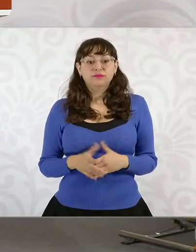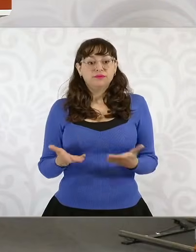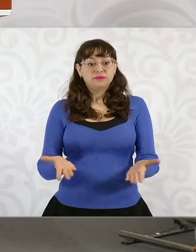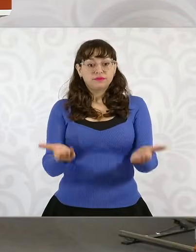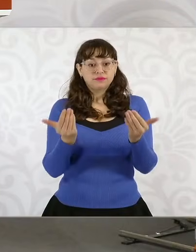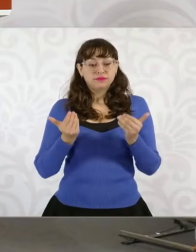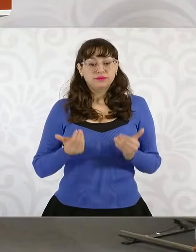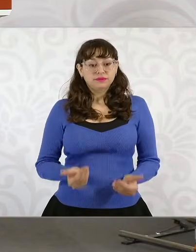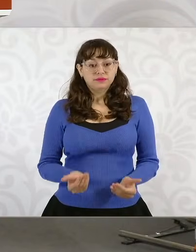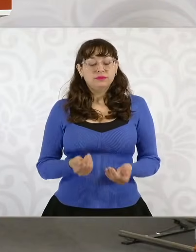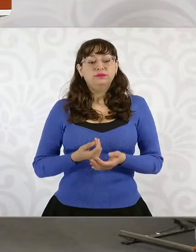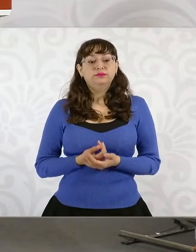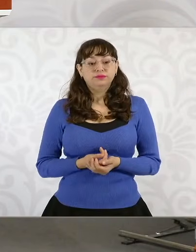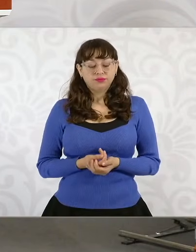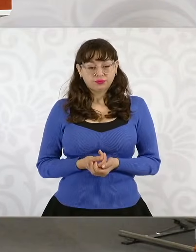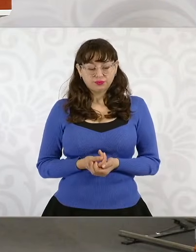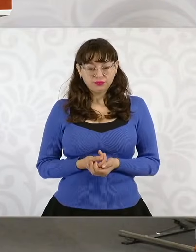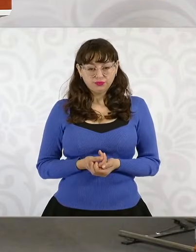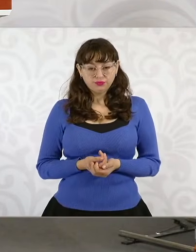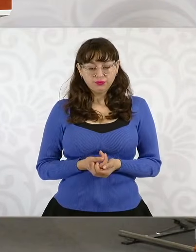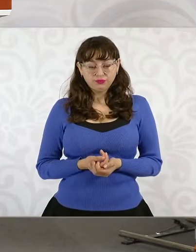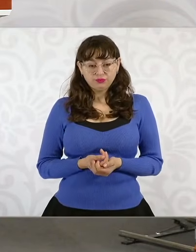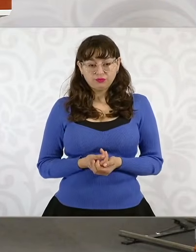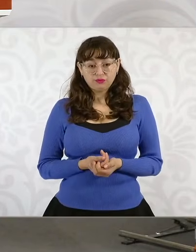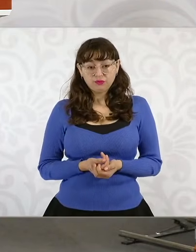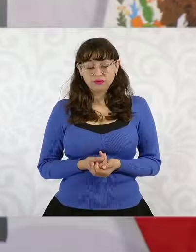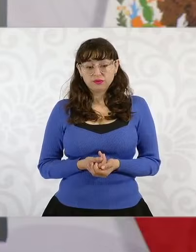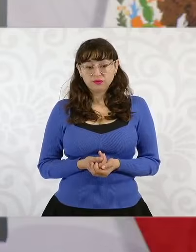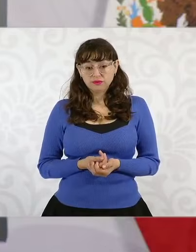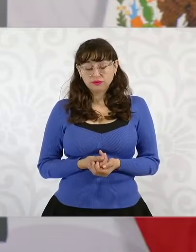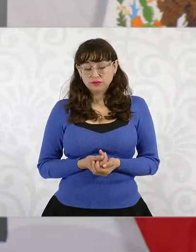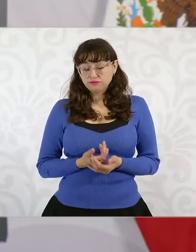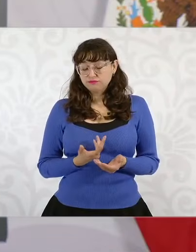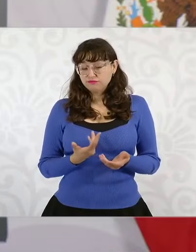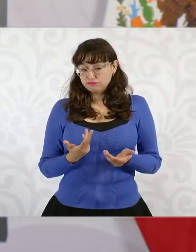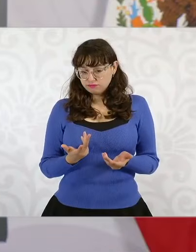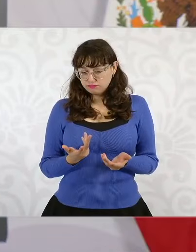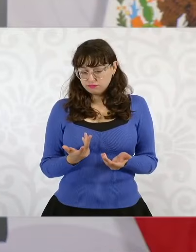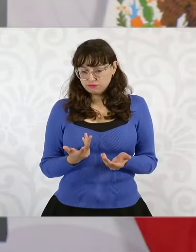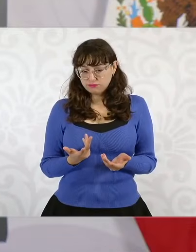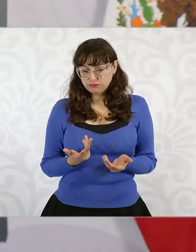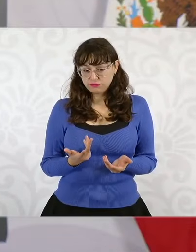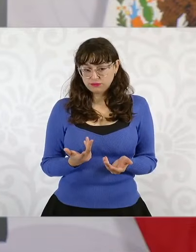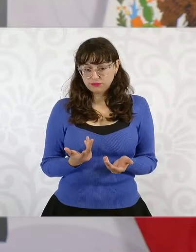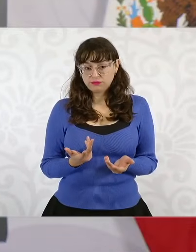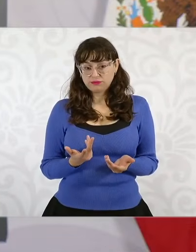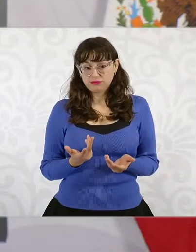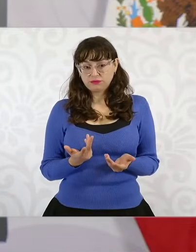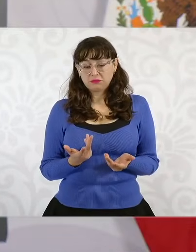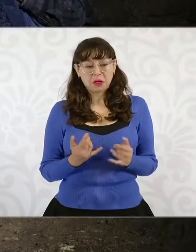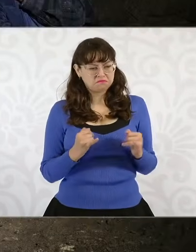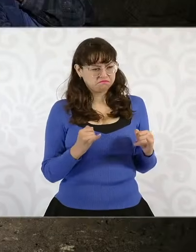Es importante señalar que en este proyecto ya estamos colaborando interinstitucionalmente